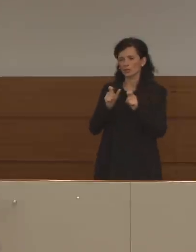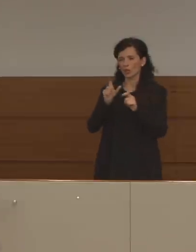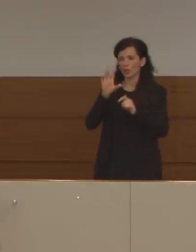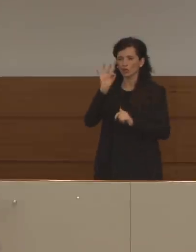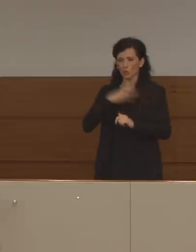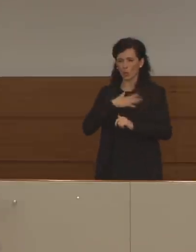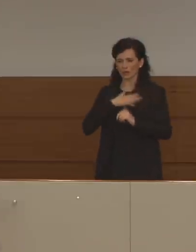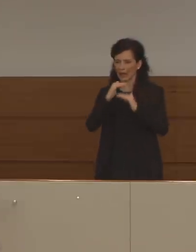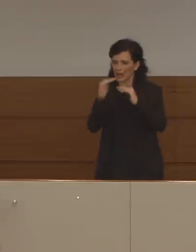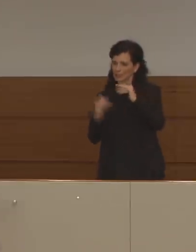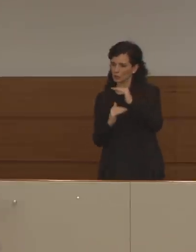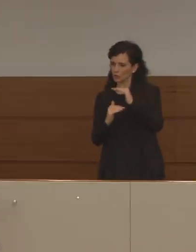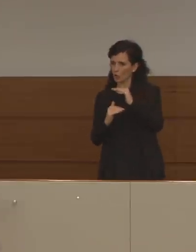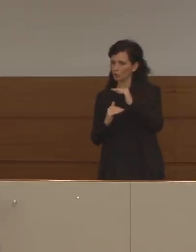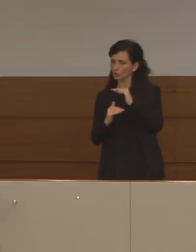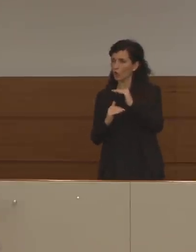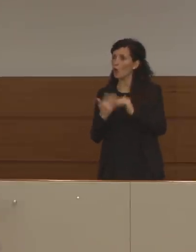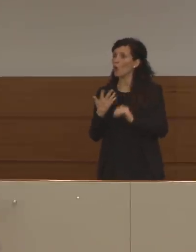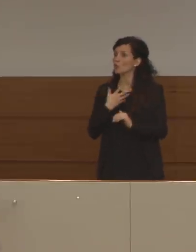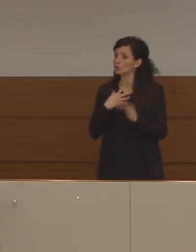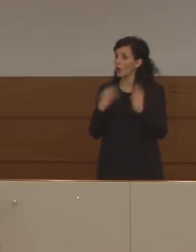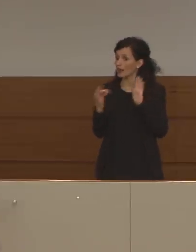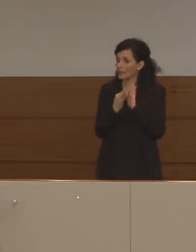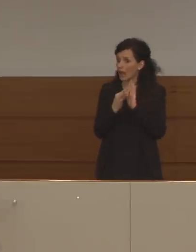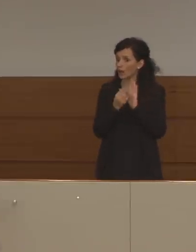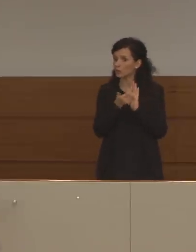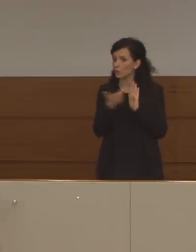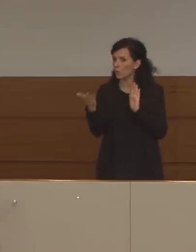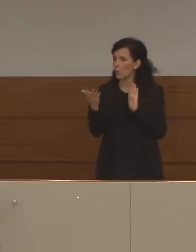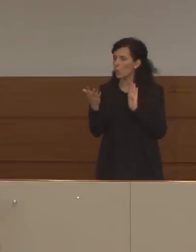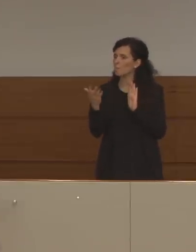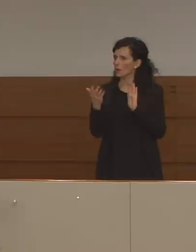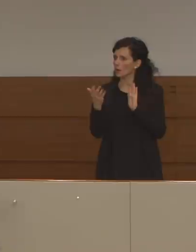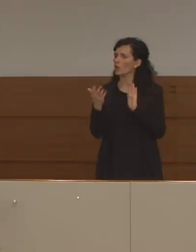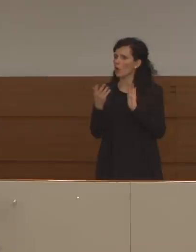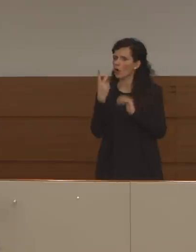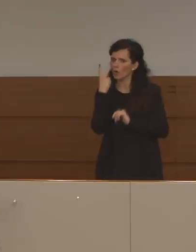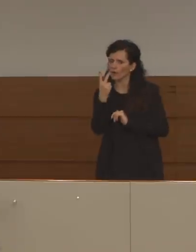se c'è qualche dato significativo che ne mostra una variazione dei contagi quindi